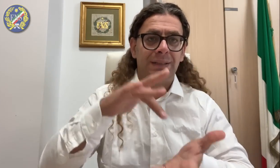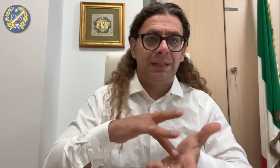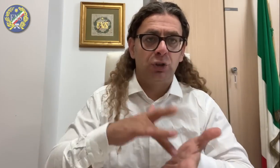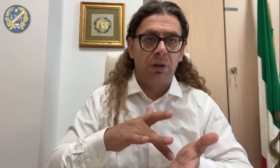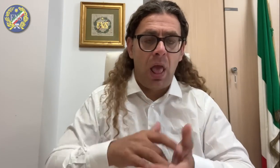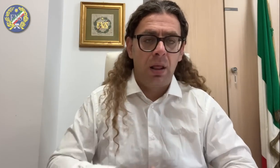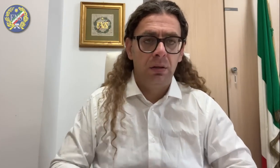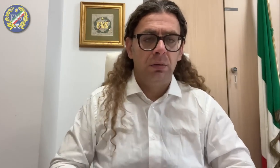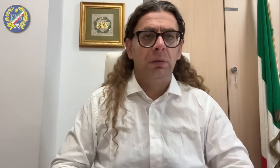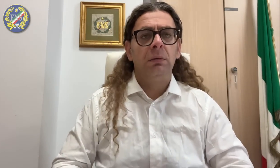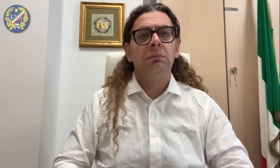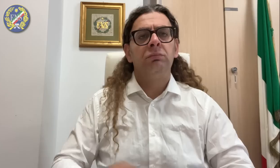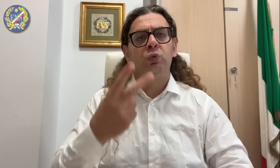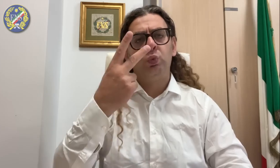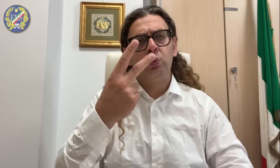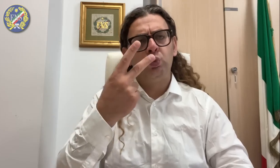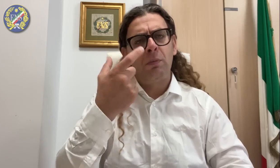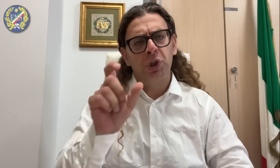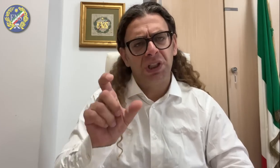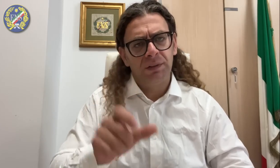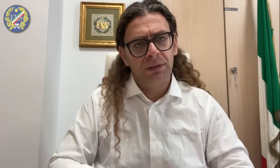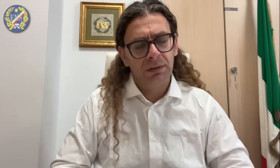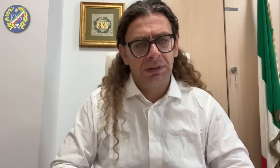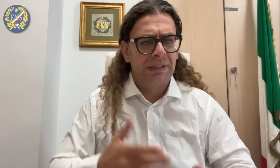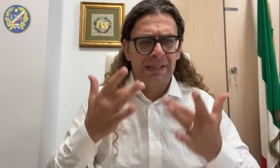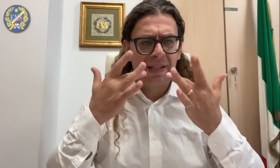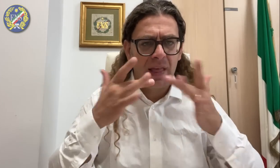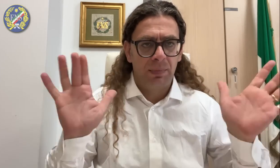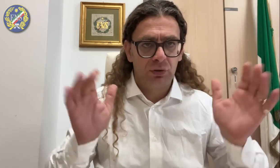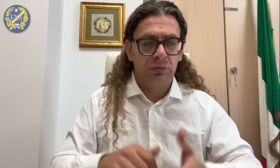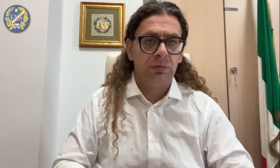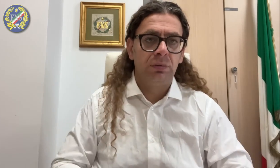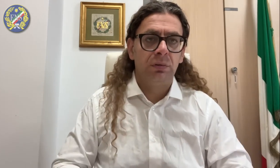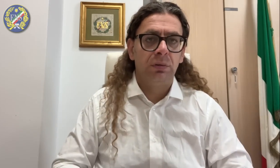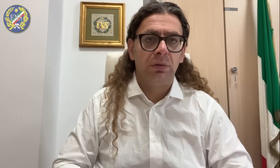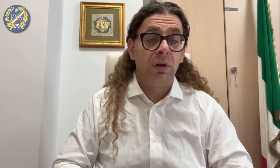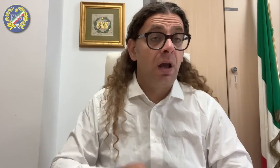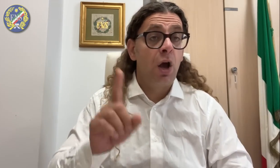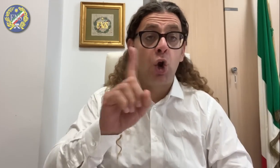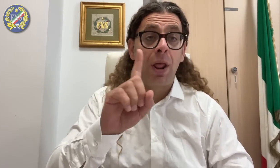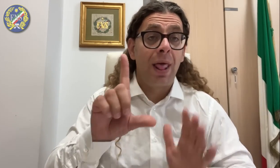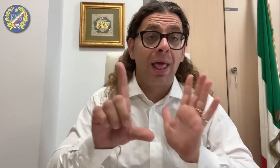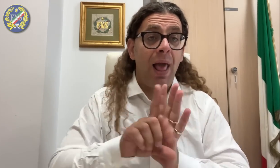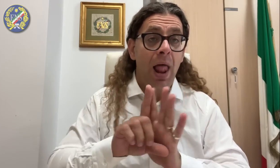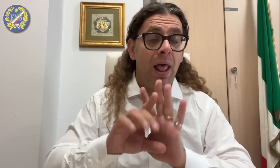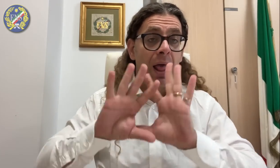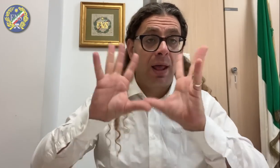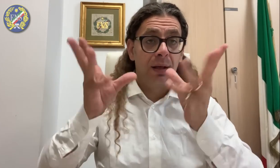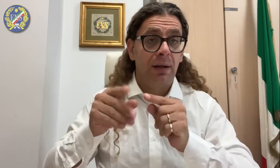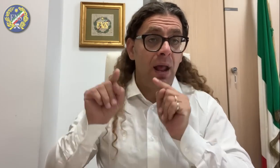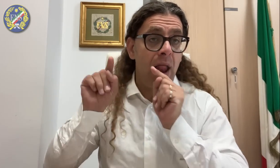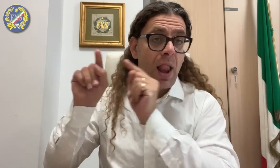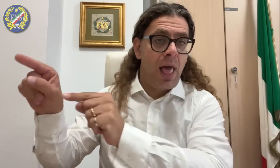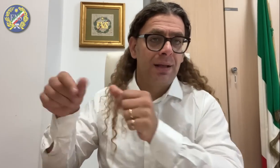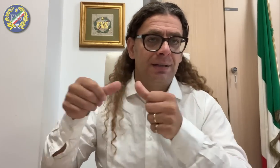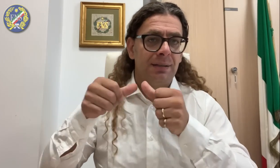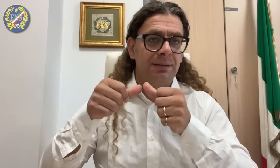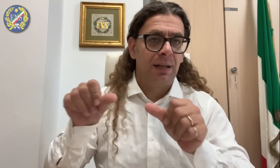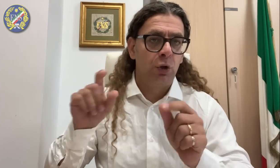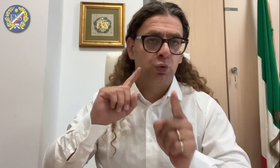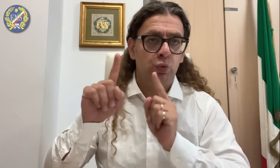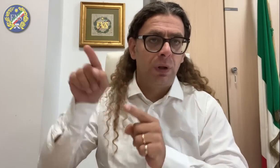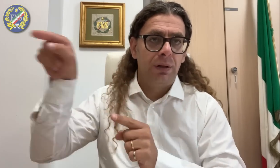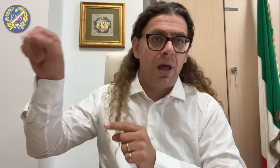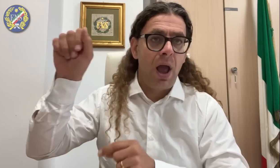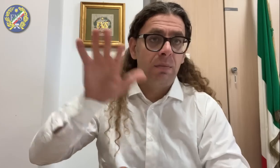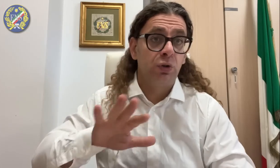Sede Centrale per due semplici motivi, il primo perché non è legale che la documentazione contabile venga archiviata in uno Studio di Consulenza